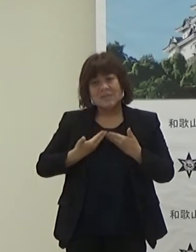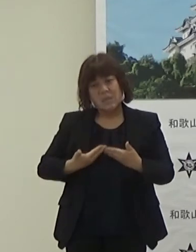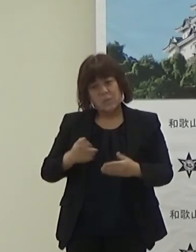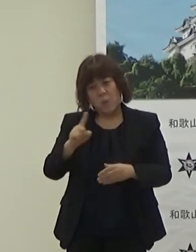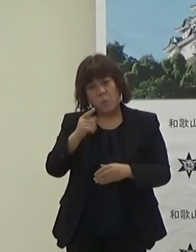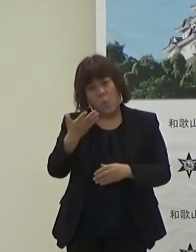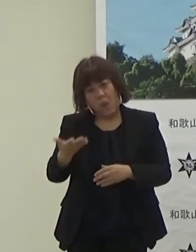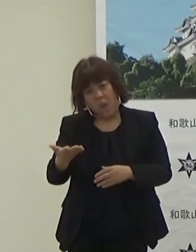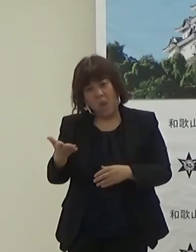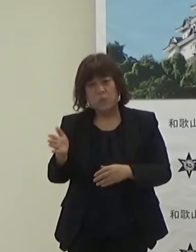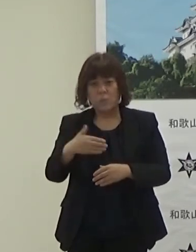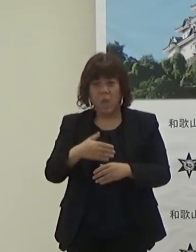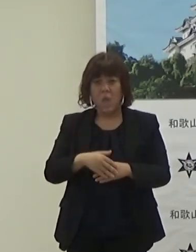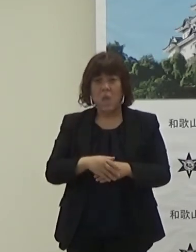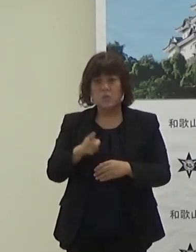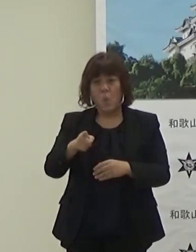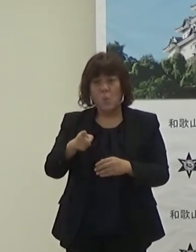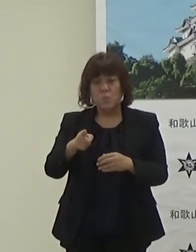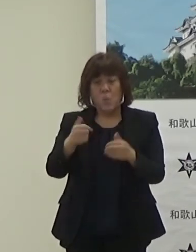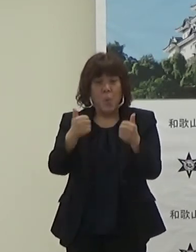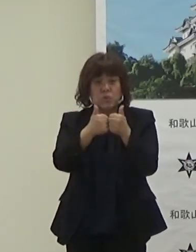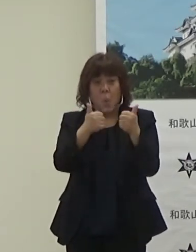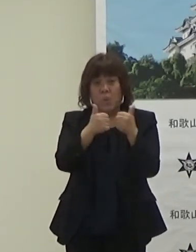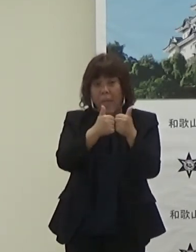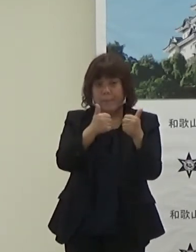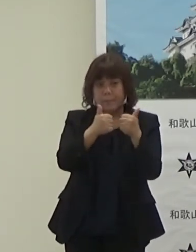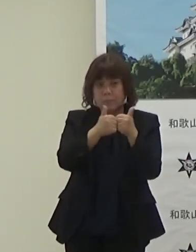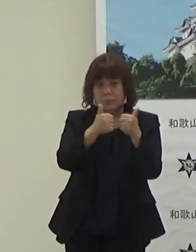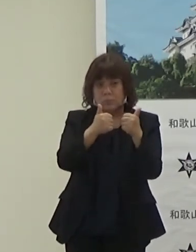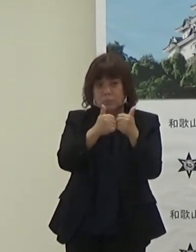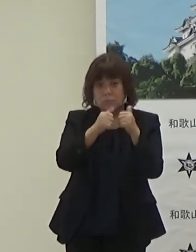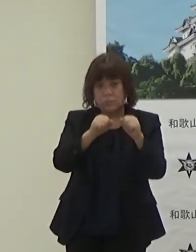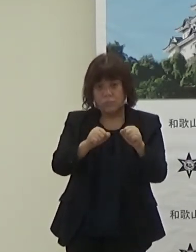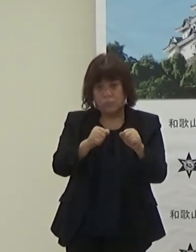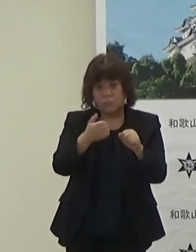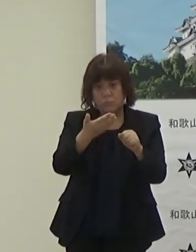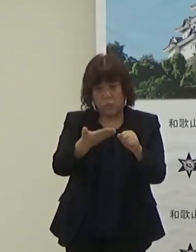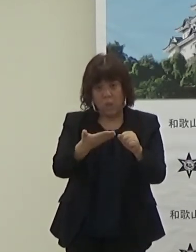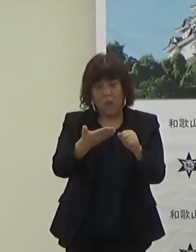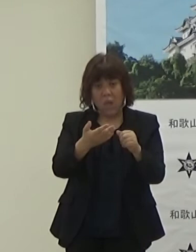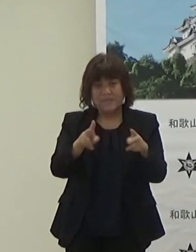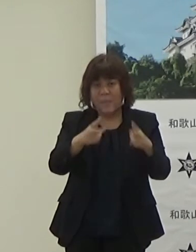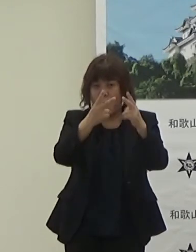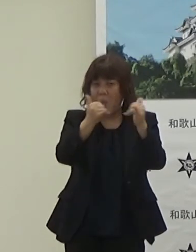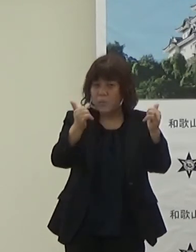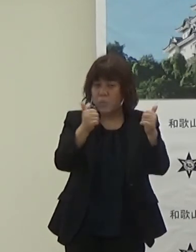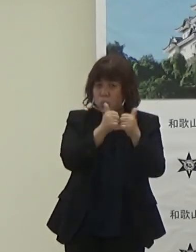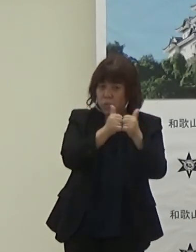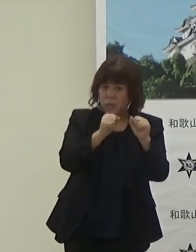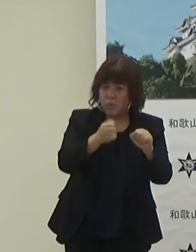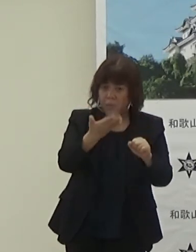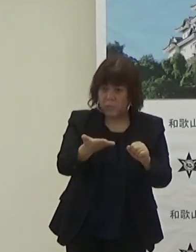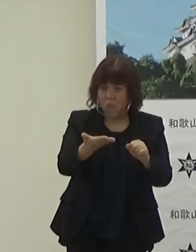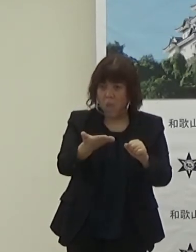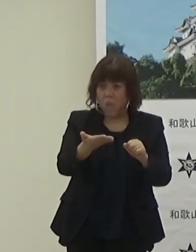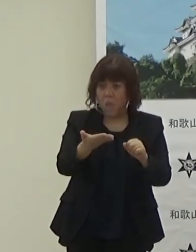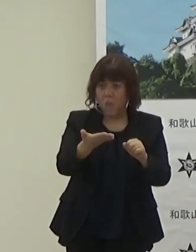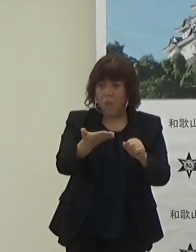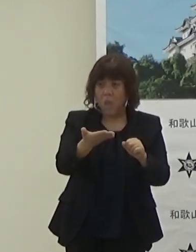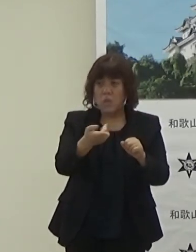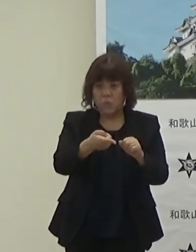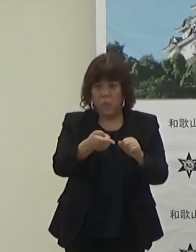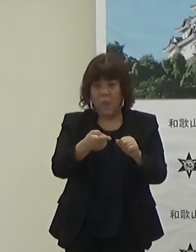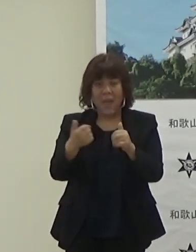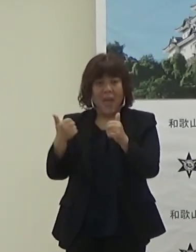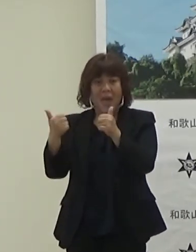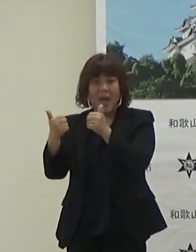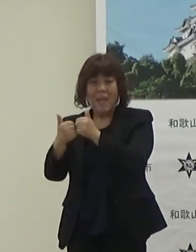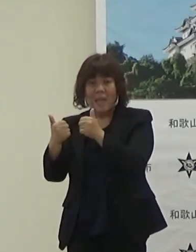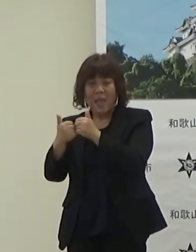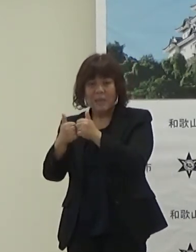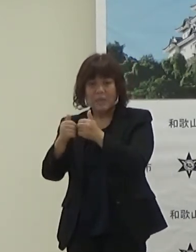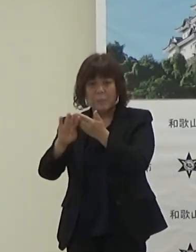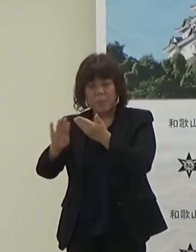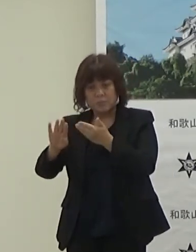そういったことも相談はしているんですよね先生方には。それはまた会議とは別にやってるんでしょうか